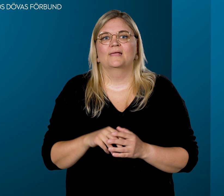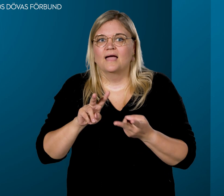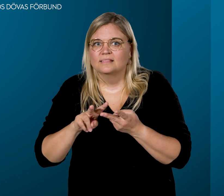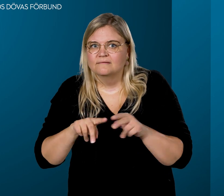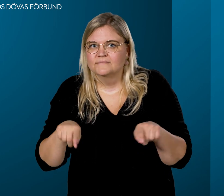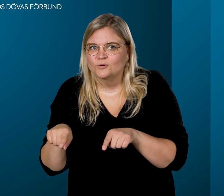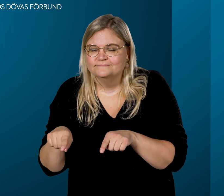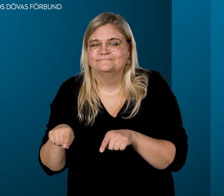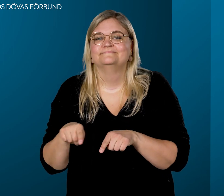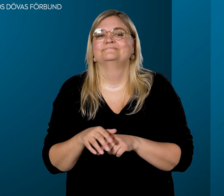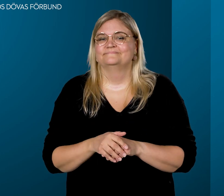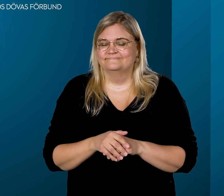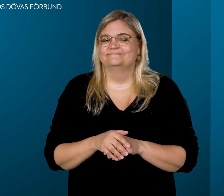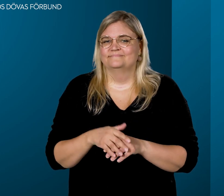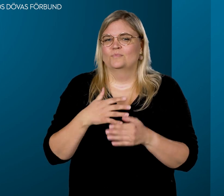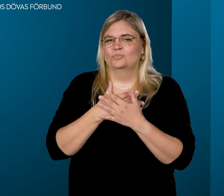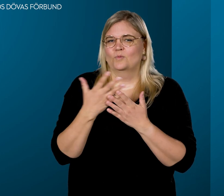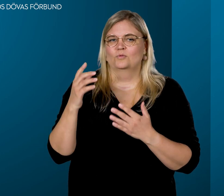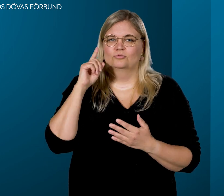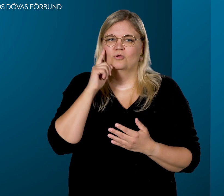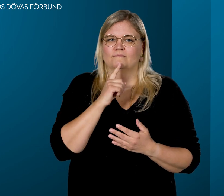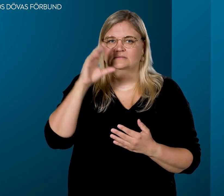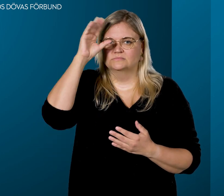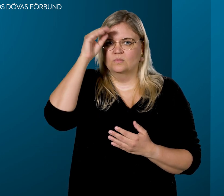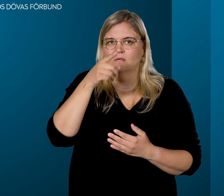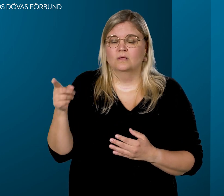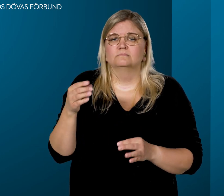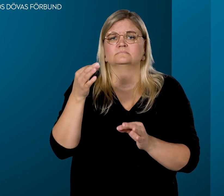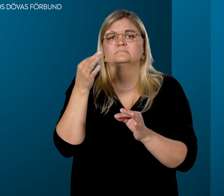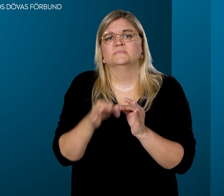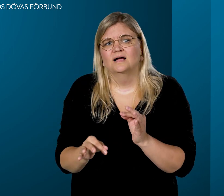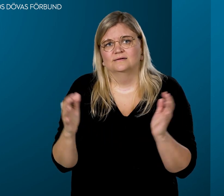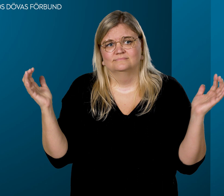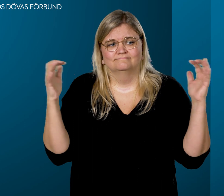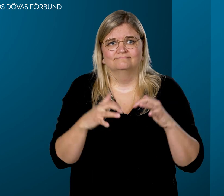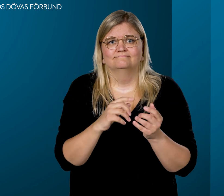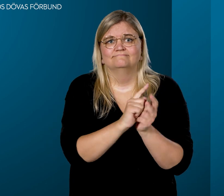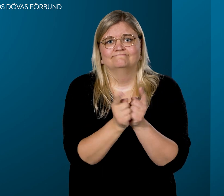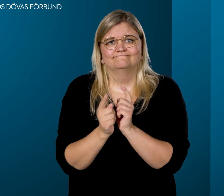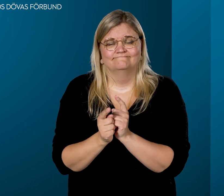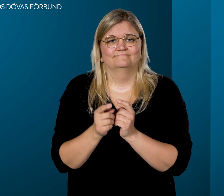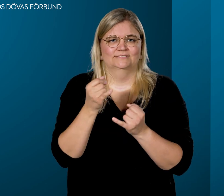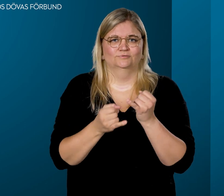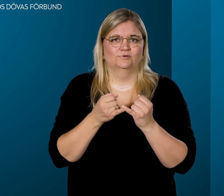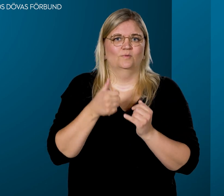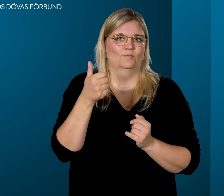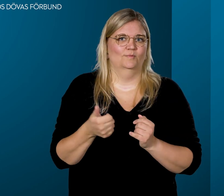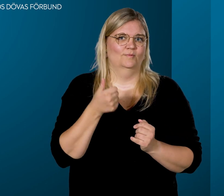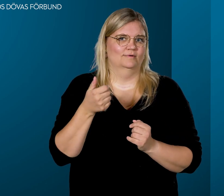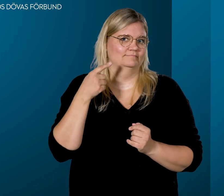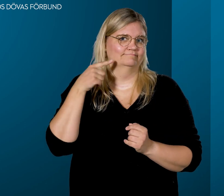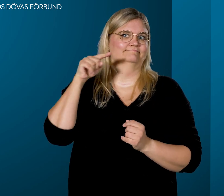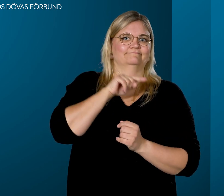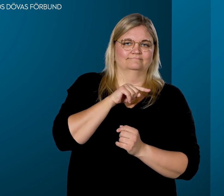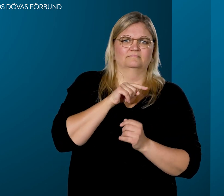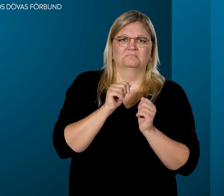Döva seniorer i Norden fick äntligen träffa varandra i slutet av förra året, -